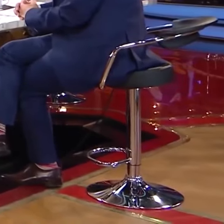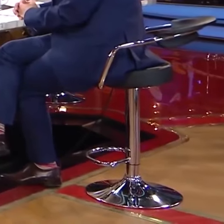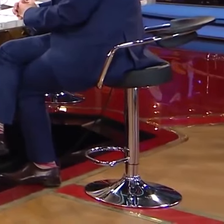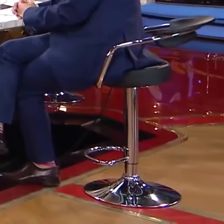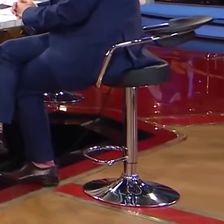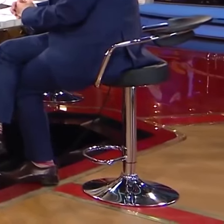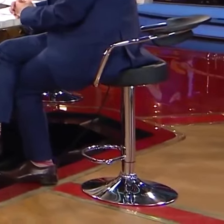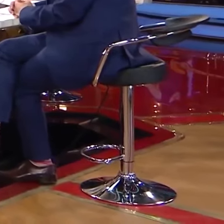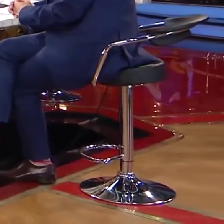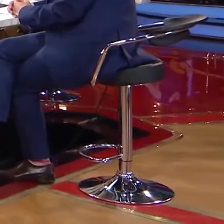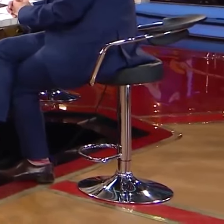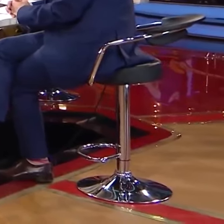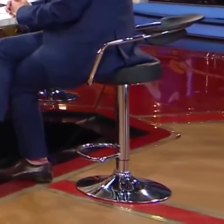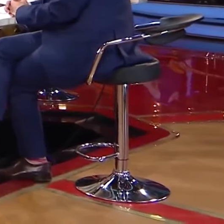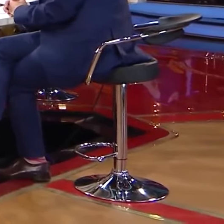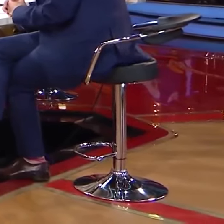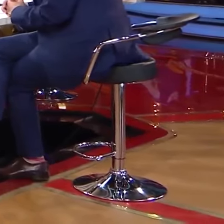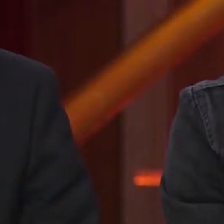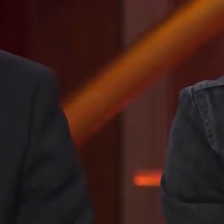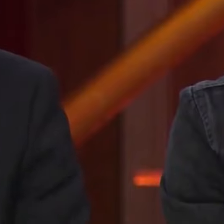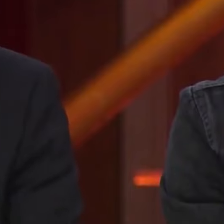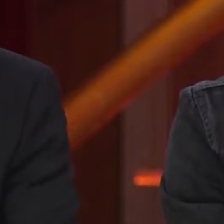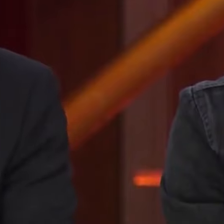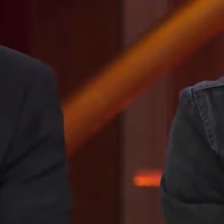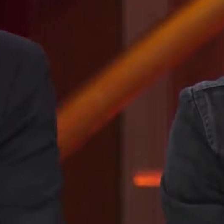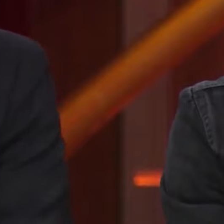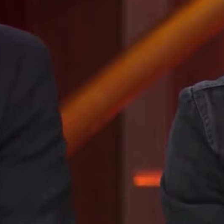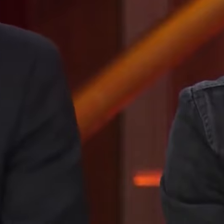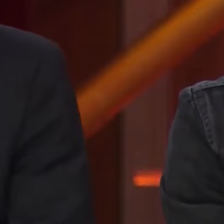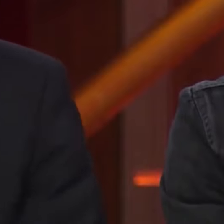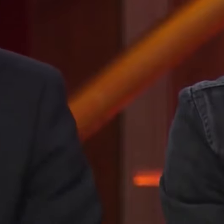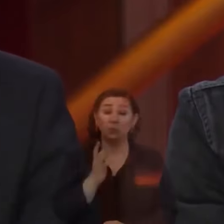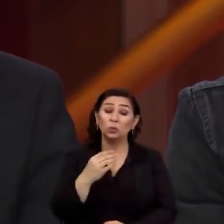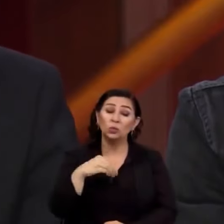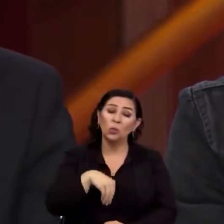bildiğim bir şey de değil Eee Çok doğru bir yanıt bu bence ya umarım karşılığını